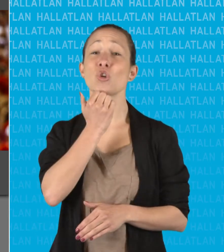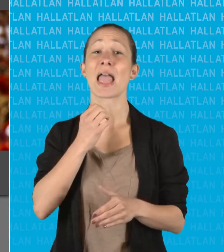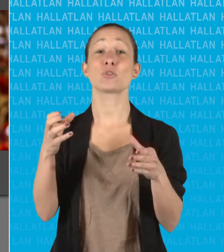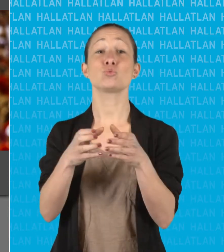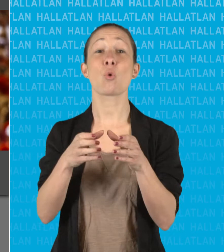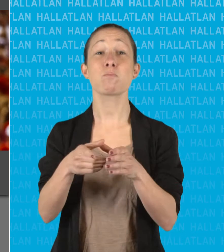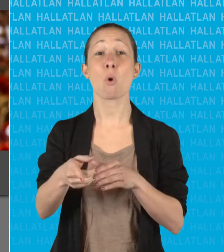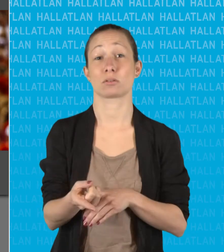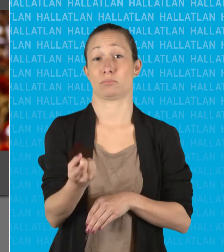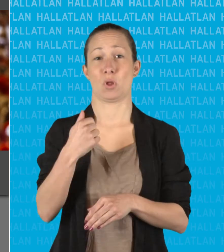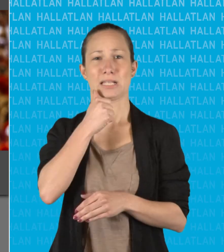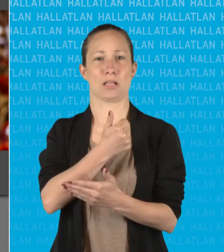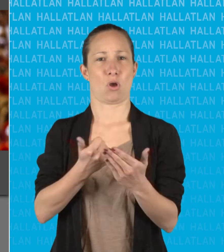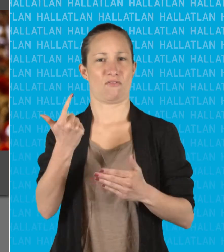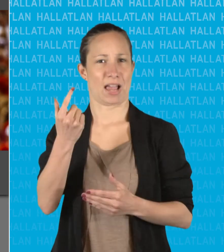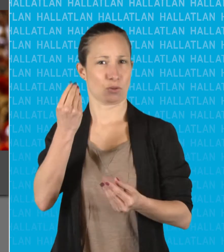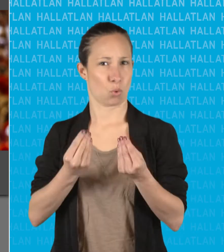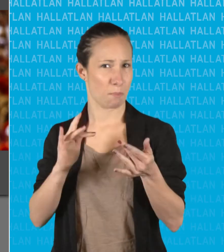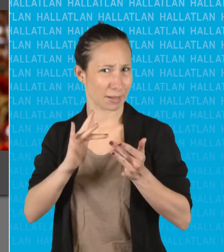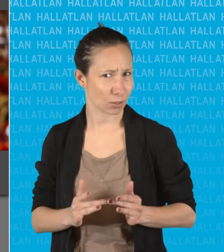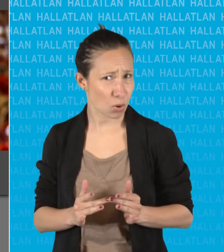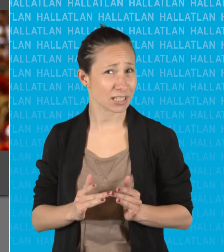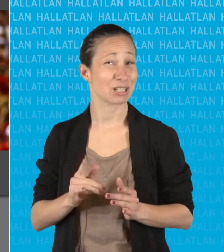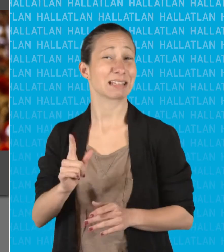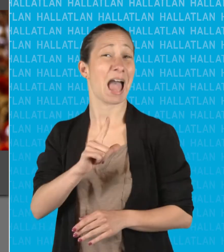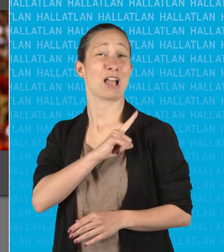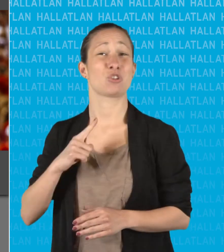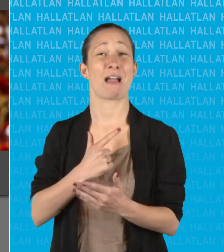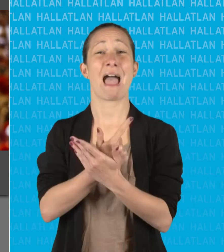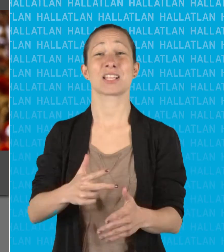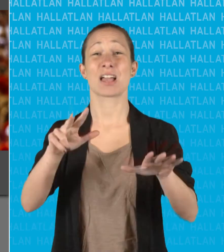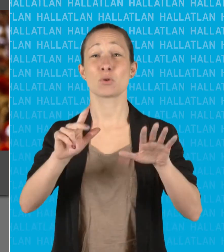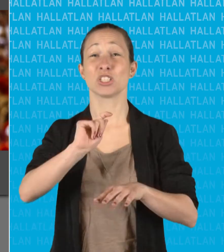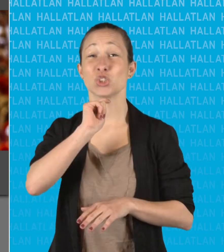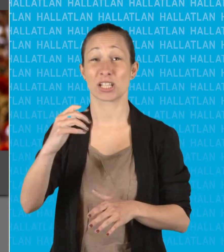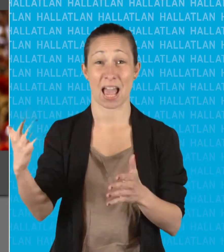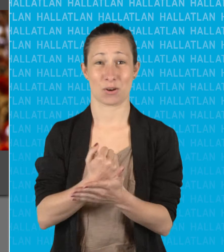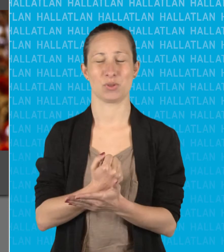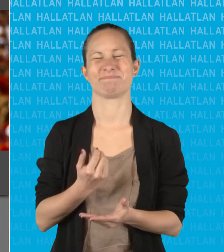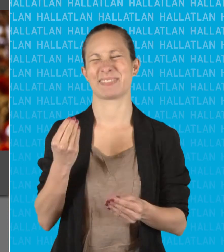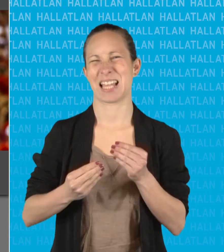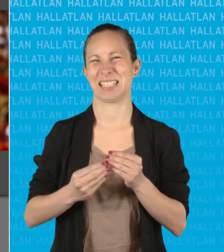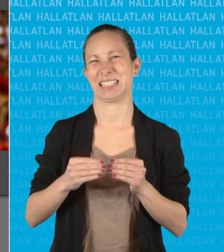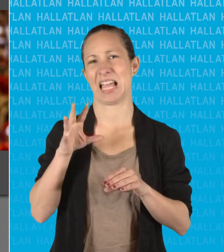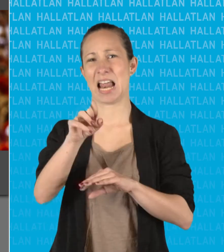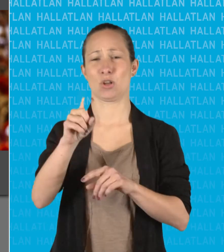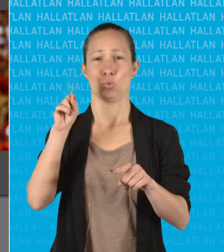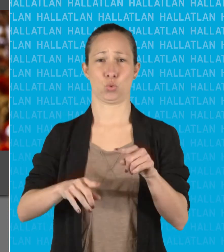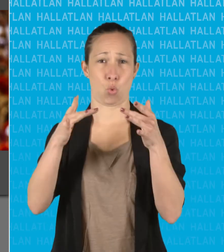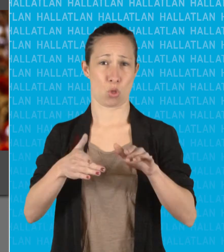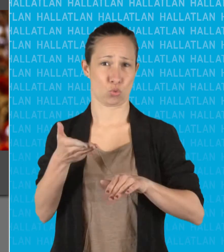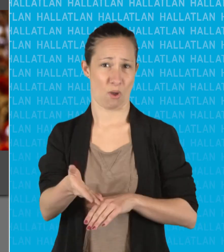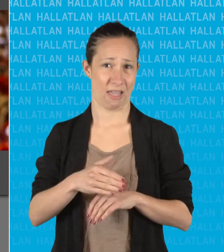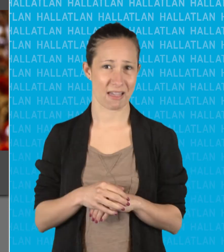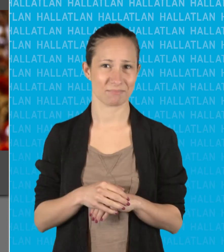miután a 162 meccses alapszakaszban csak 78 találkozót tudott megnyerni.